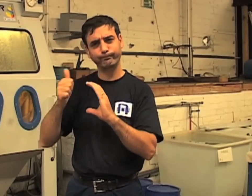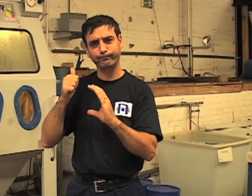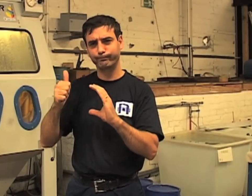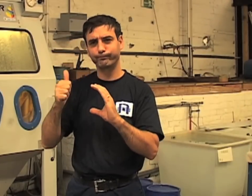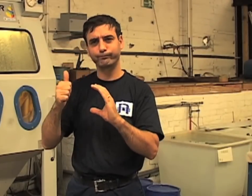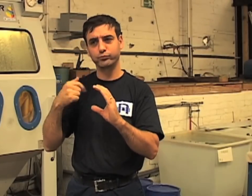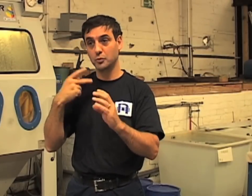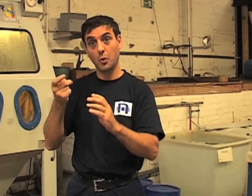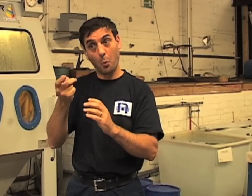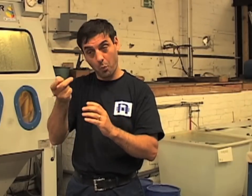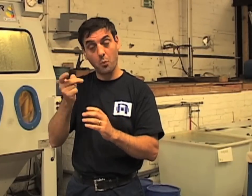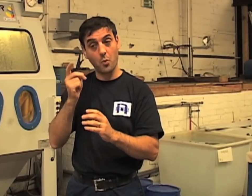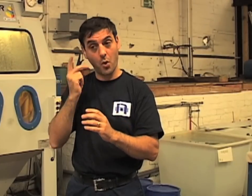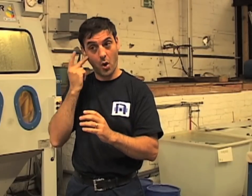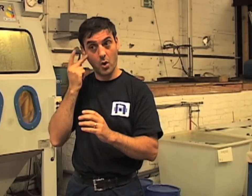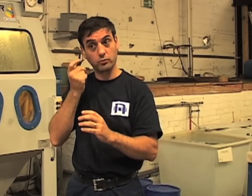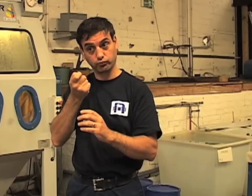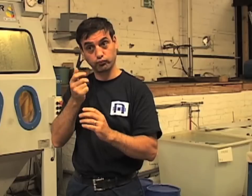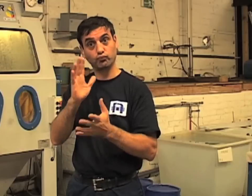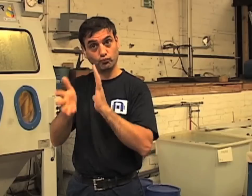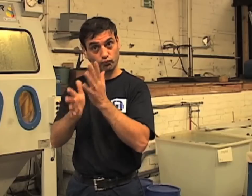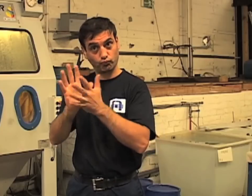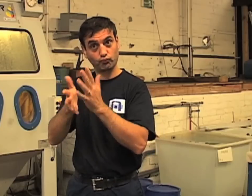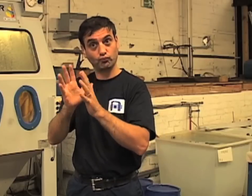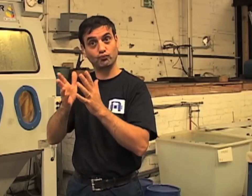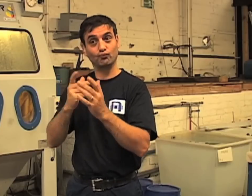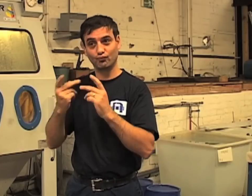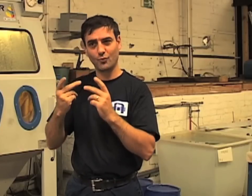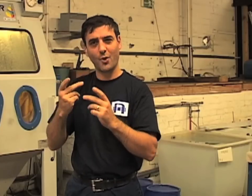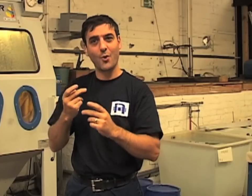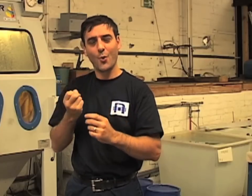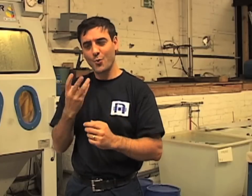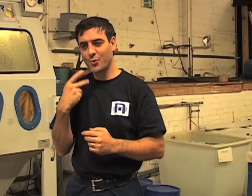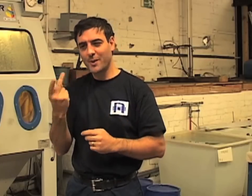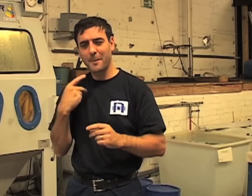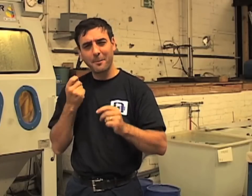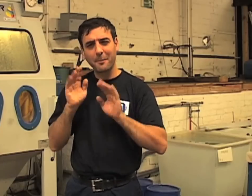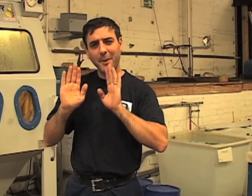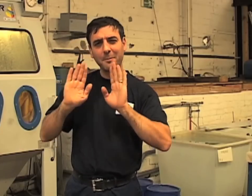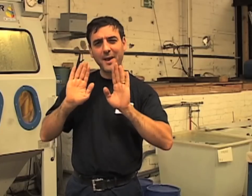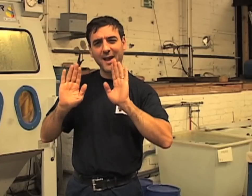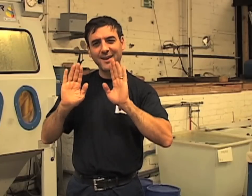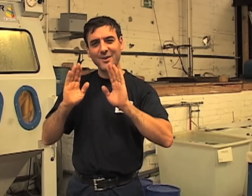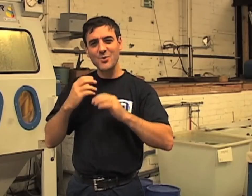On communique vraiment bien. Il signe un peu, il mime et on blague.